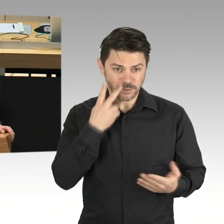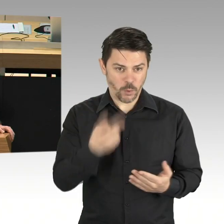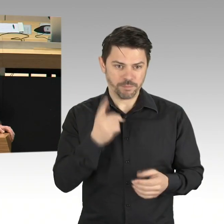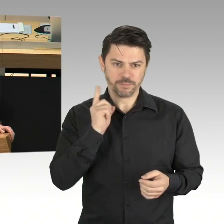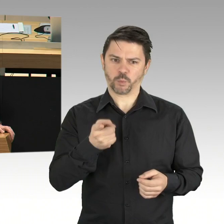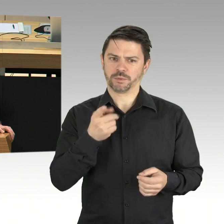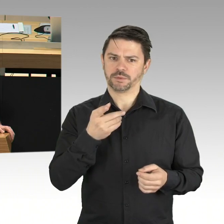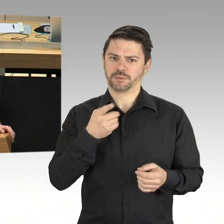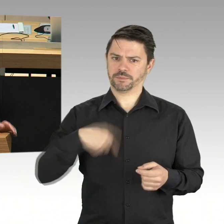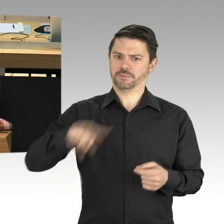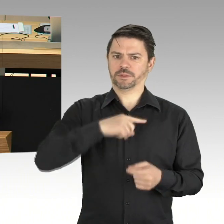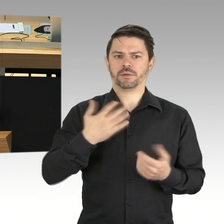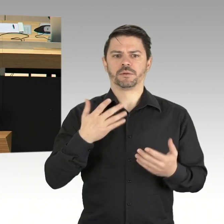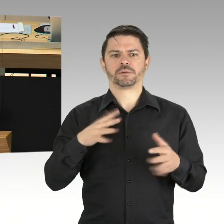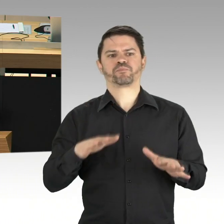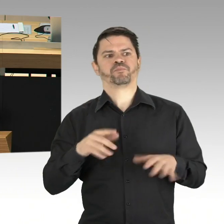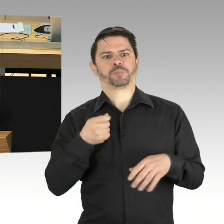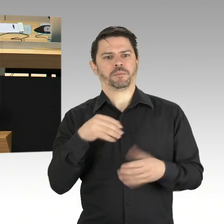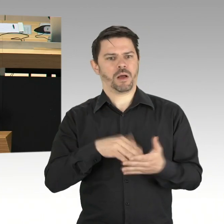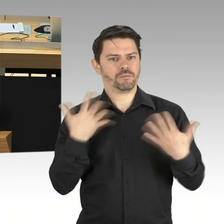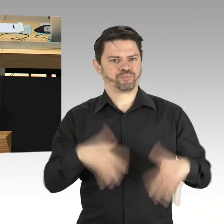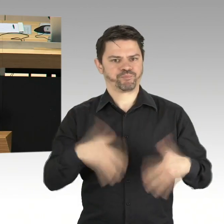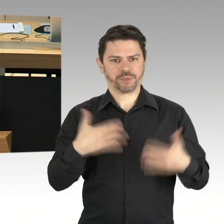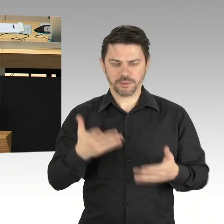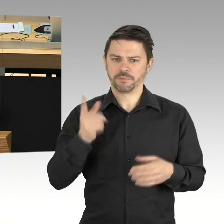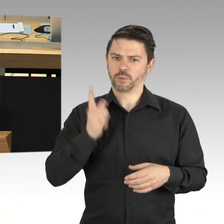meine Damen und Herren, Wohnen ist ein menschliches Grundbedürfnis.